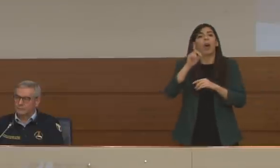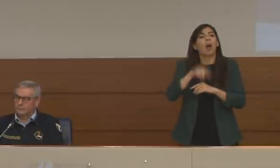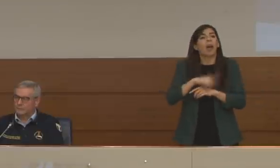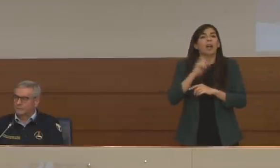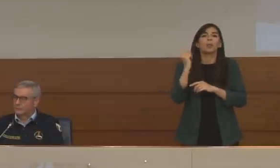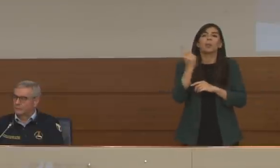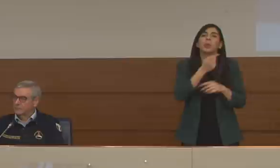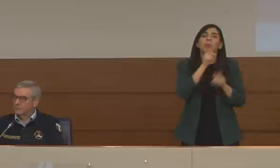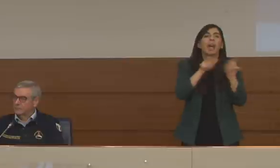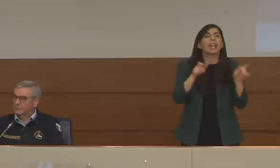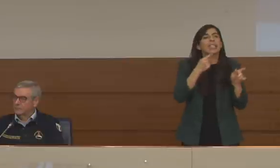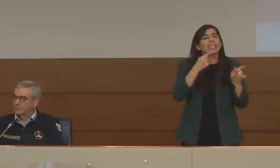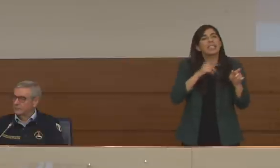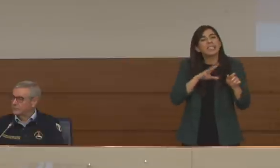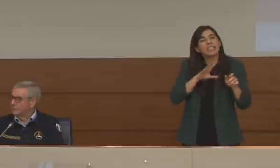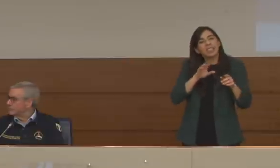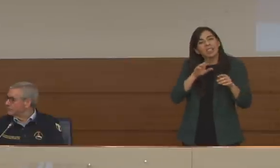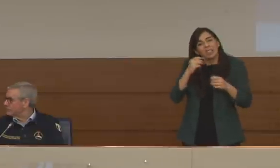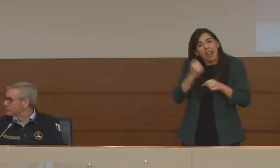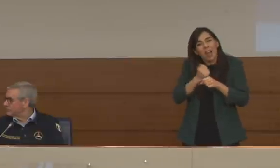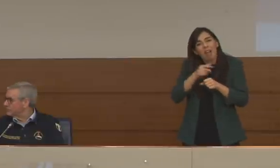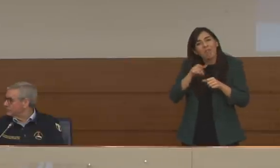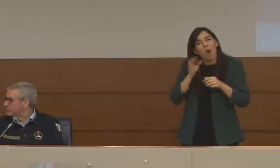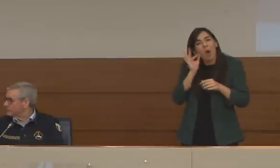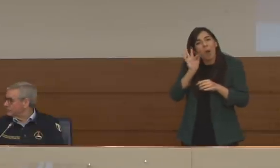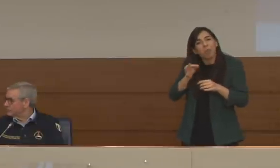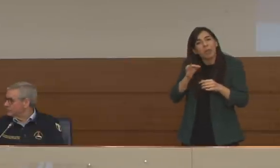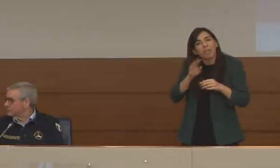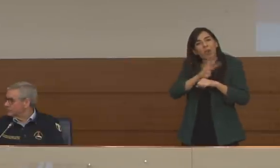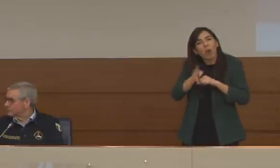persone coinvolte, questi sono gli effetti di contenimento